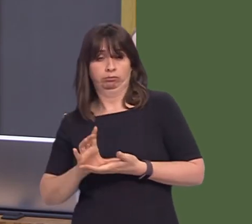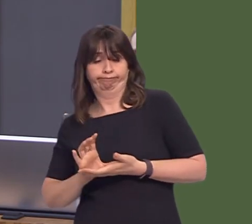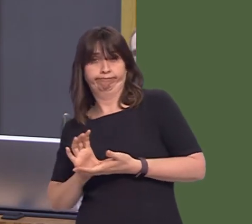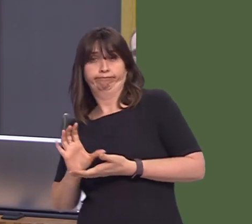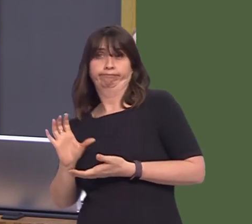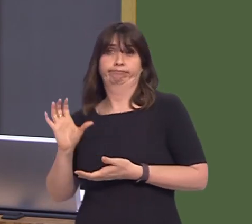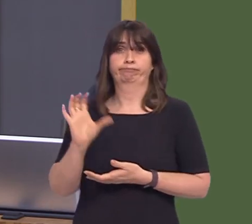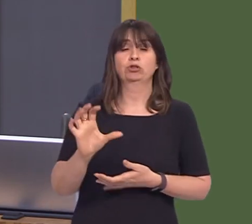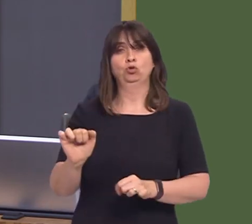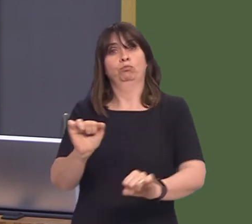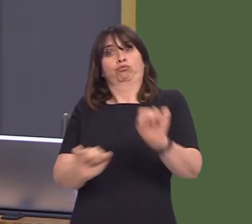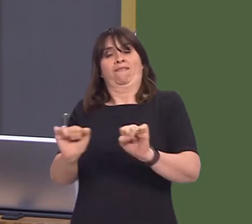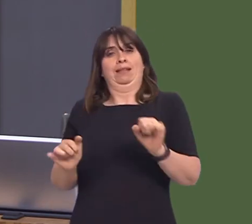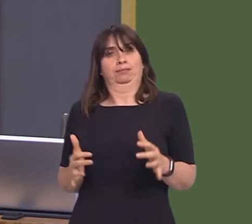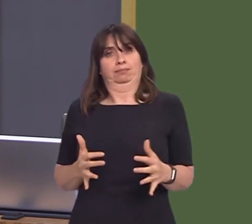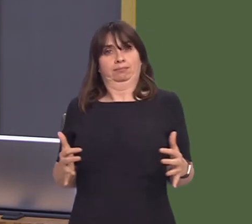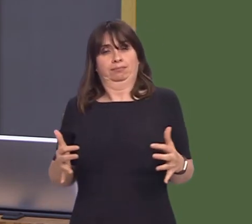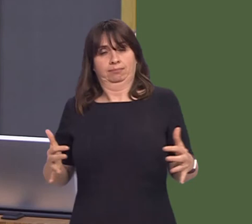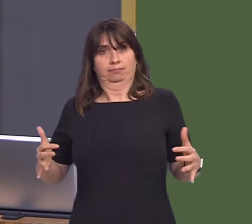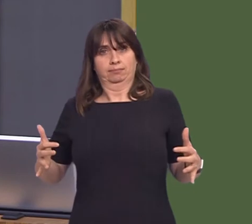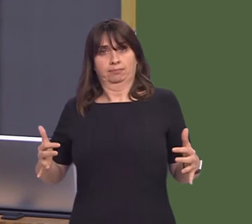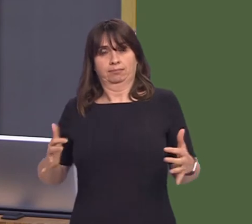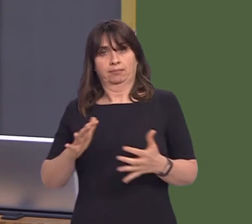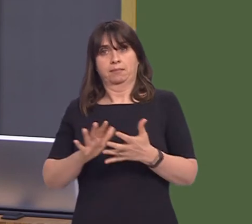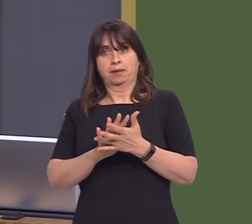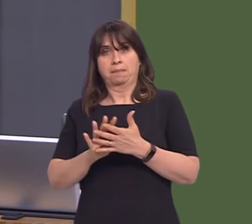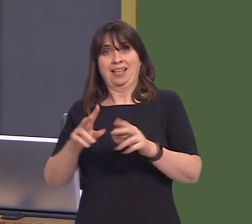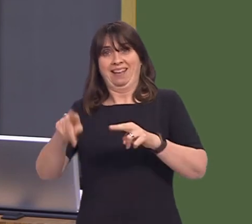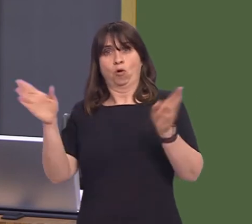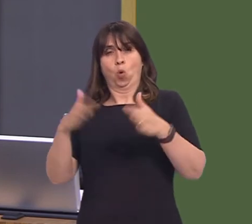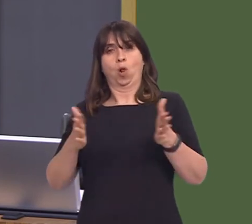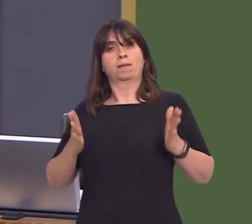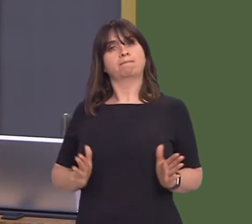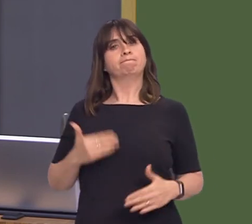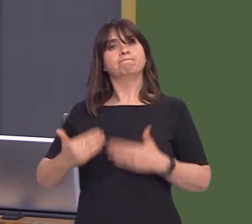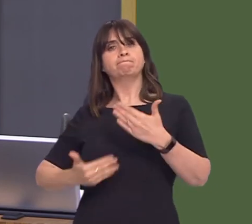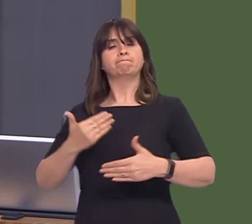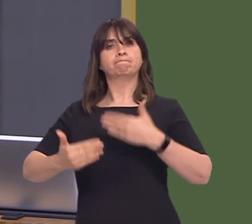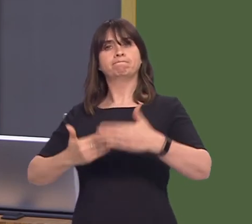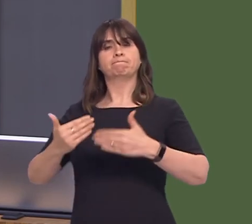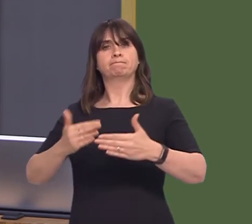gordewdra er mwyn atal llawer o achosion o ddiabetes math 2, llawer iawn mwy nag sy'n